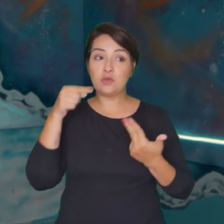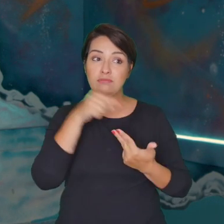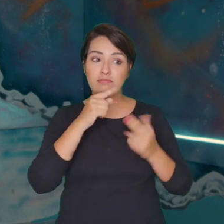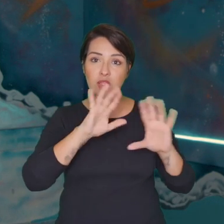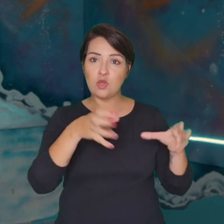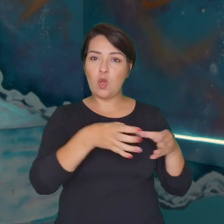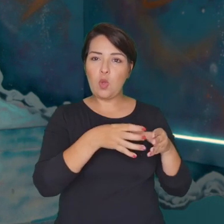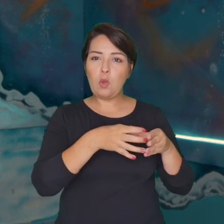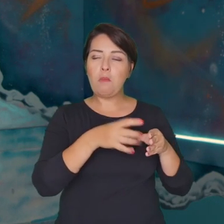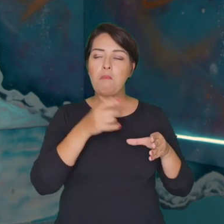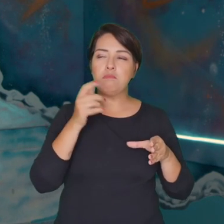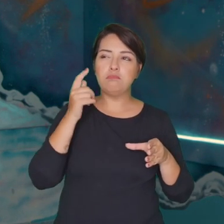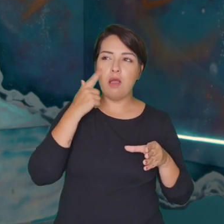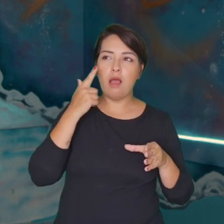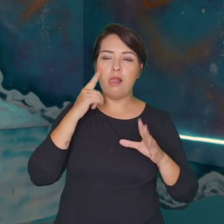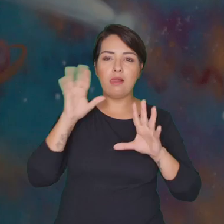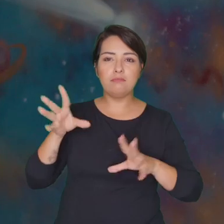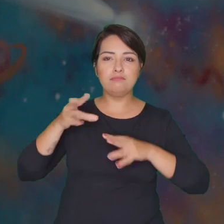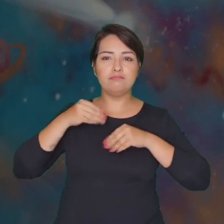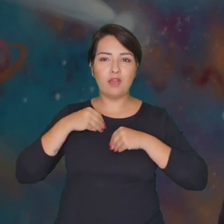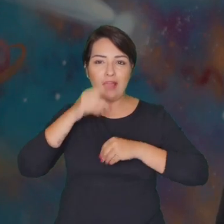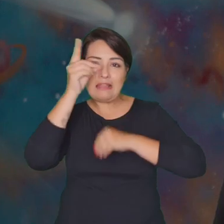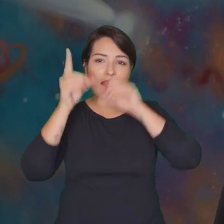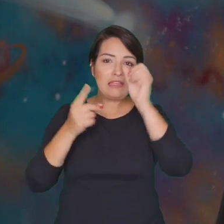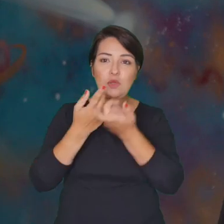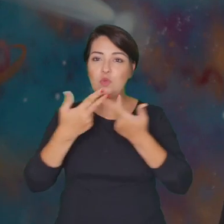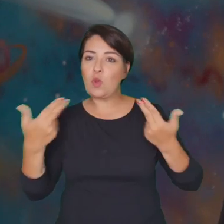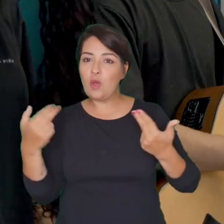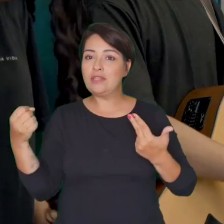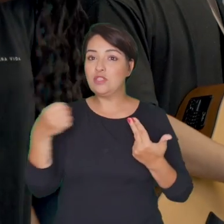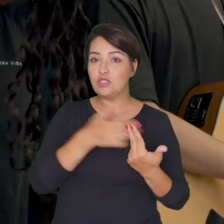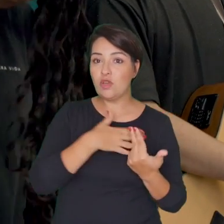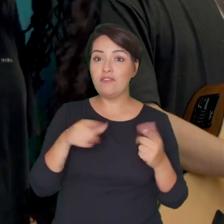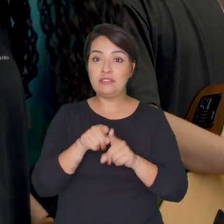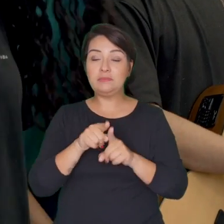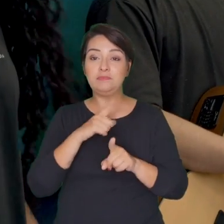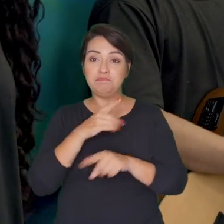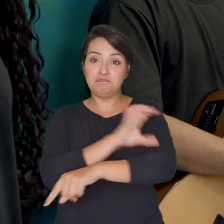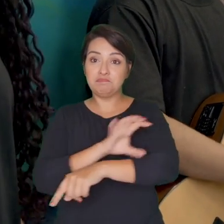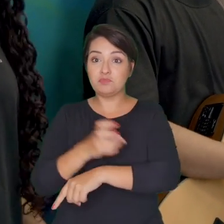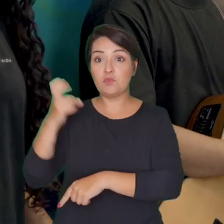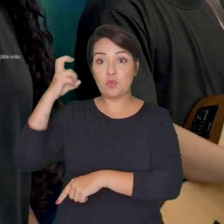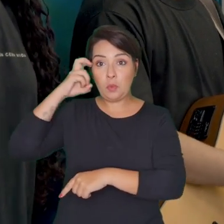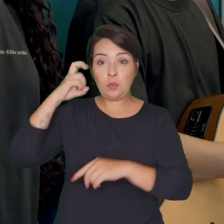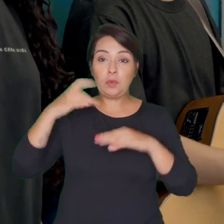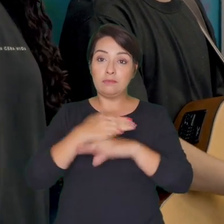eles foram se apropriando do tema, improvisando e criando em cima do tema, trazendo elementos da cultura urbana,